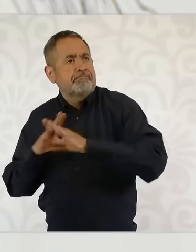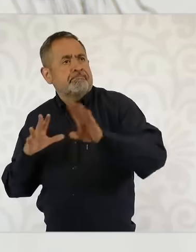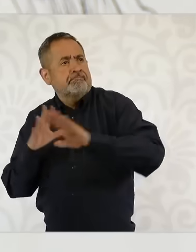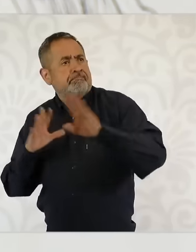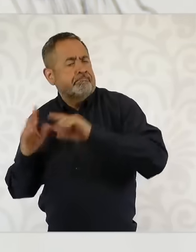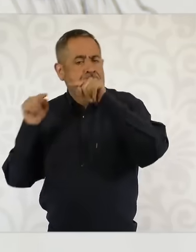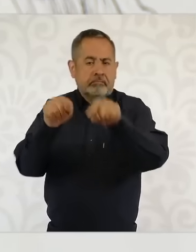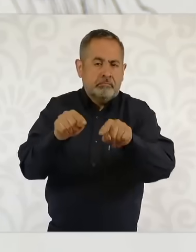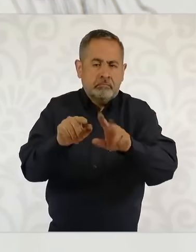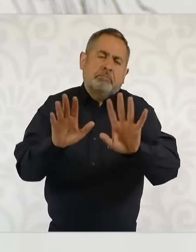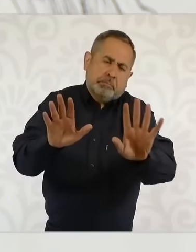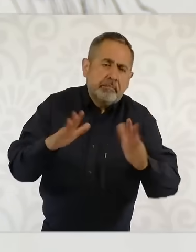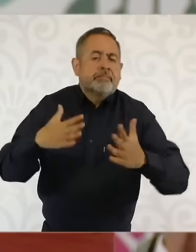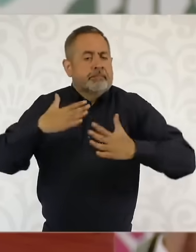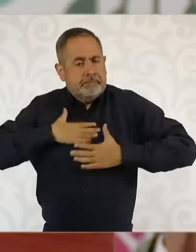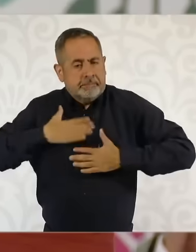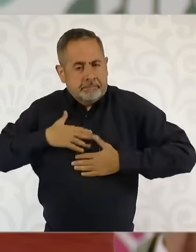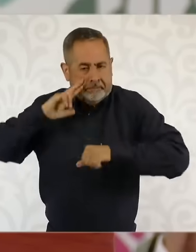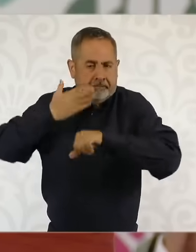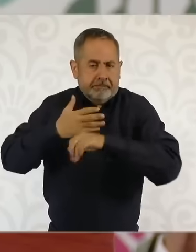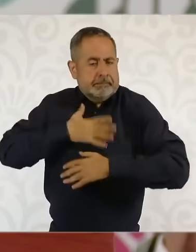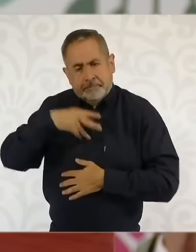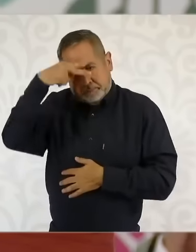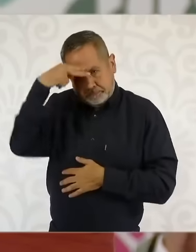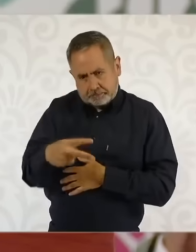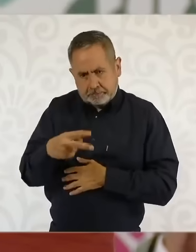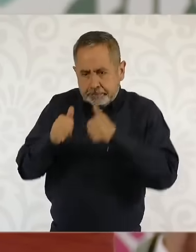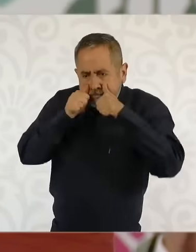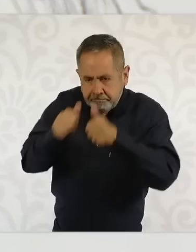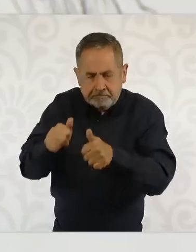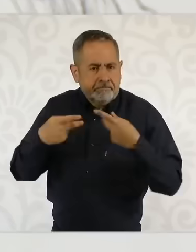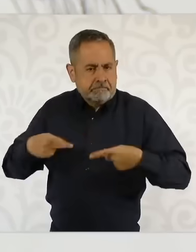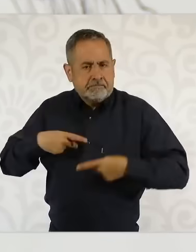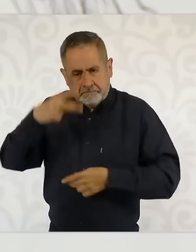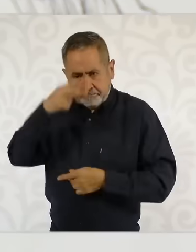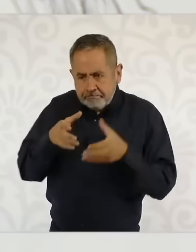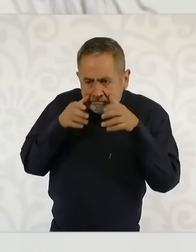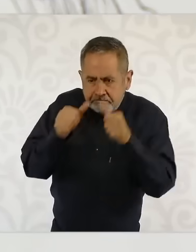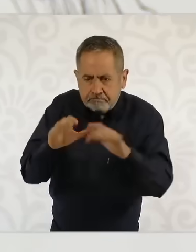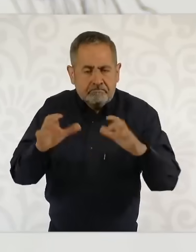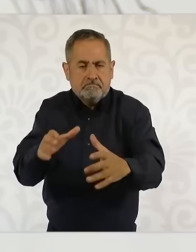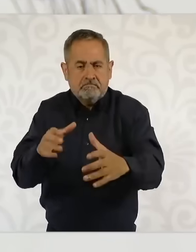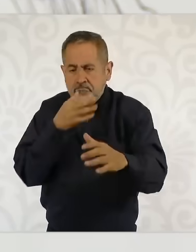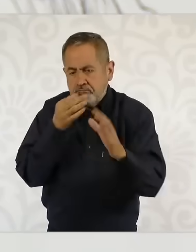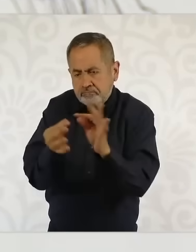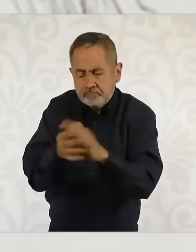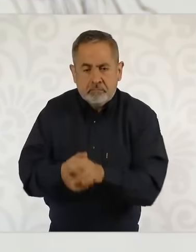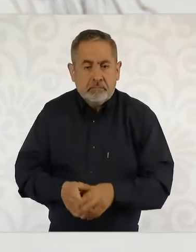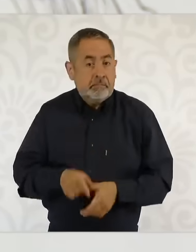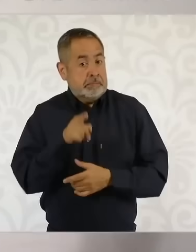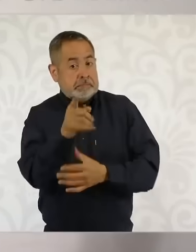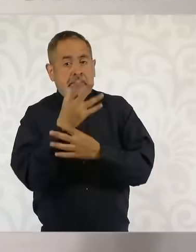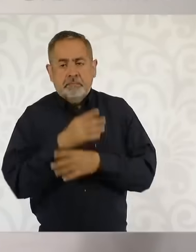nosotros nos corresponde la comunidad mexicana Entonces eh planteó que iba a pasar este mensaje